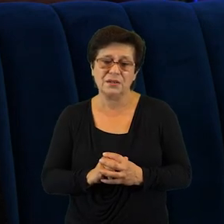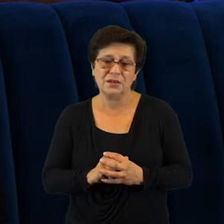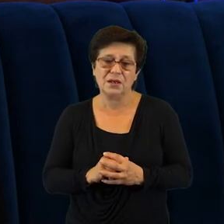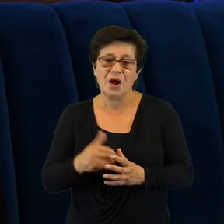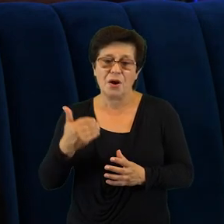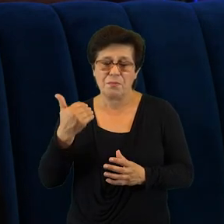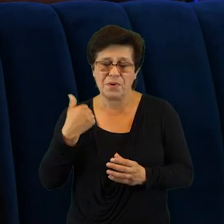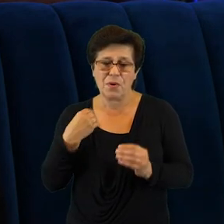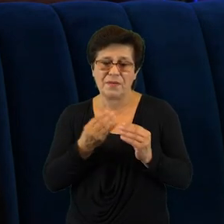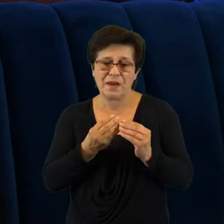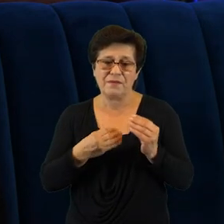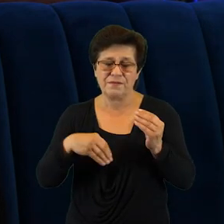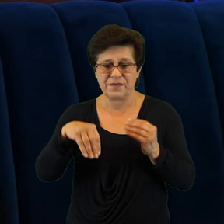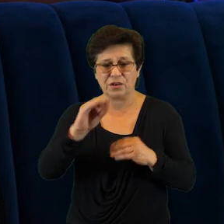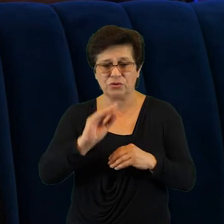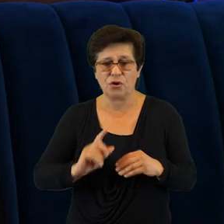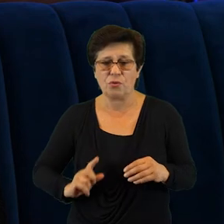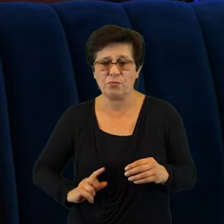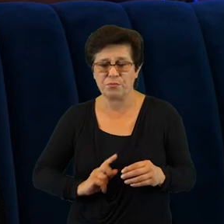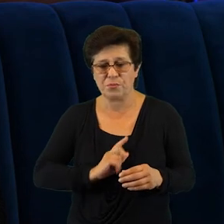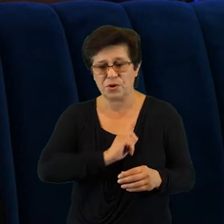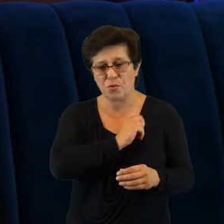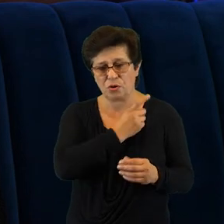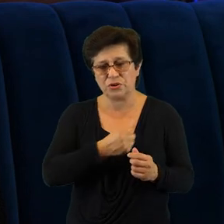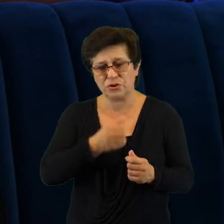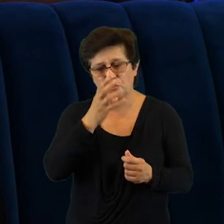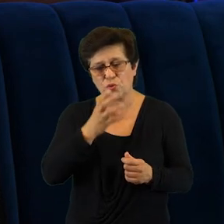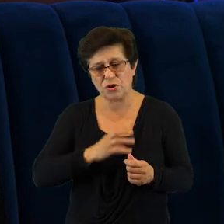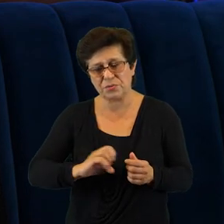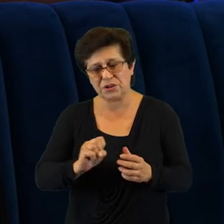była największą miłością życia Antoniego Słonimskiego.